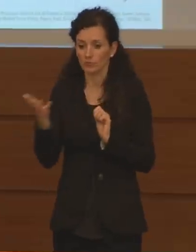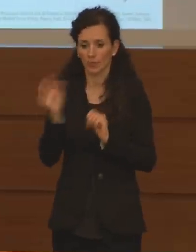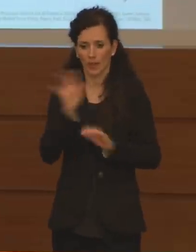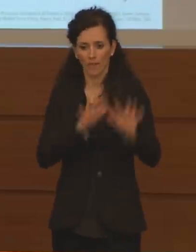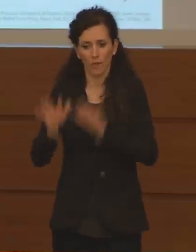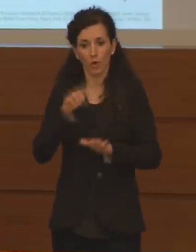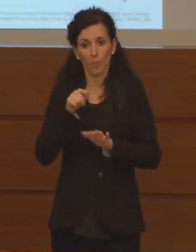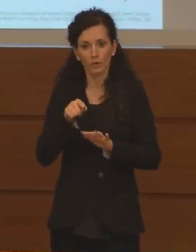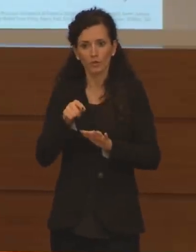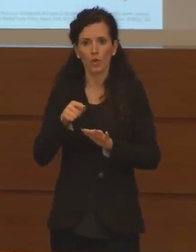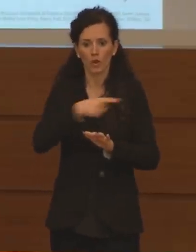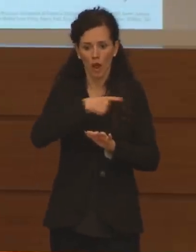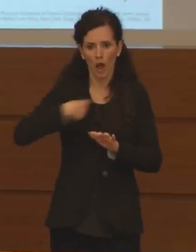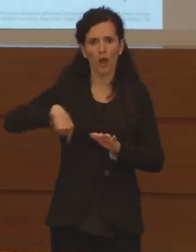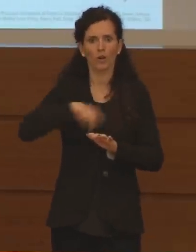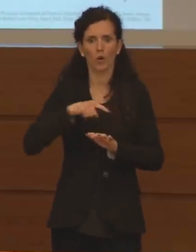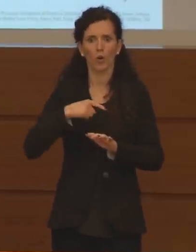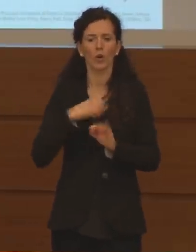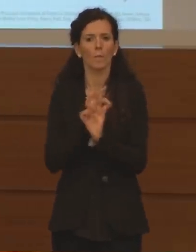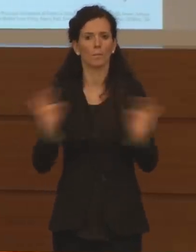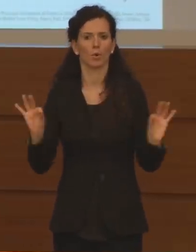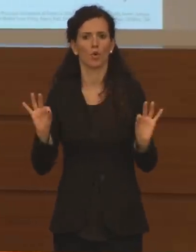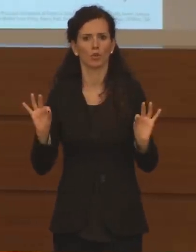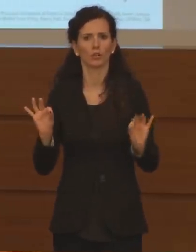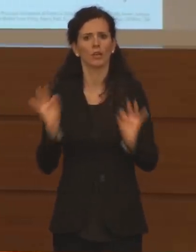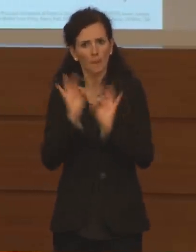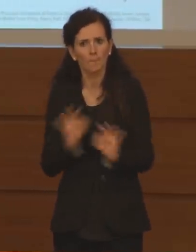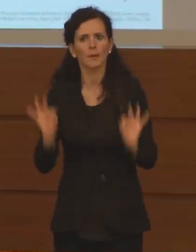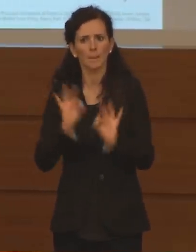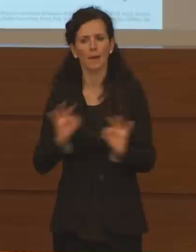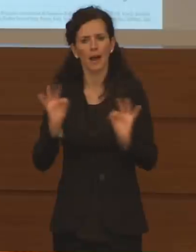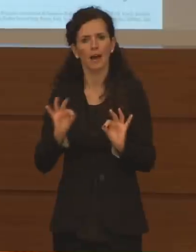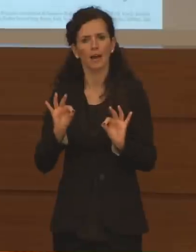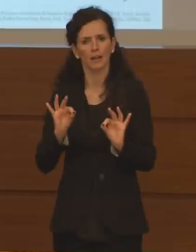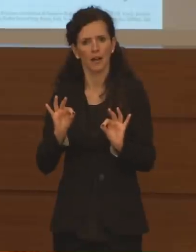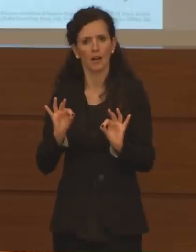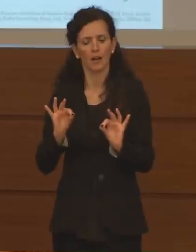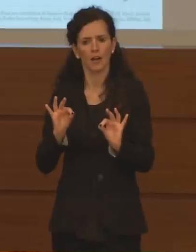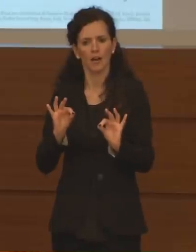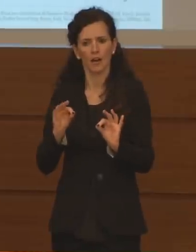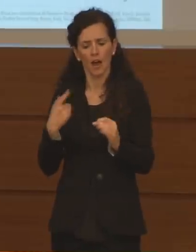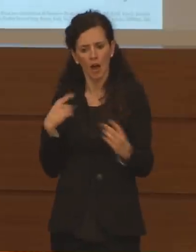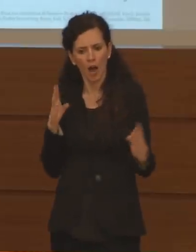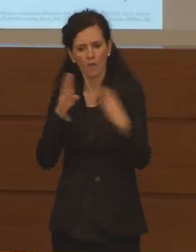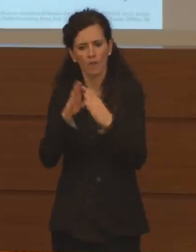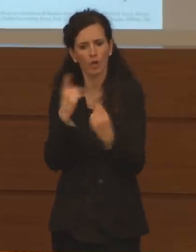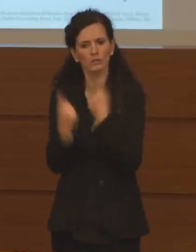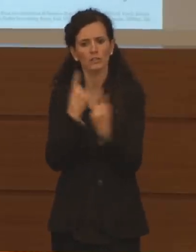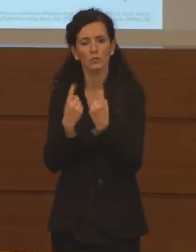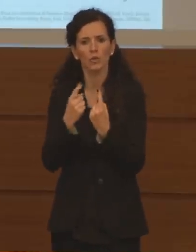prepararci e sarebbe ingiustificabile e imperdonabile per noi non prepararci